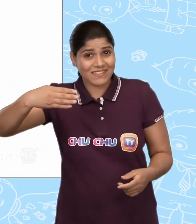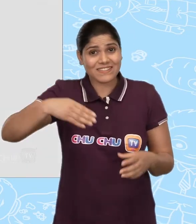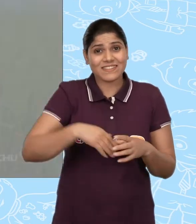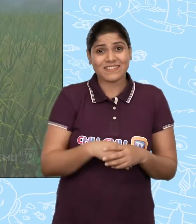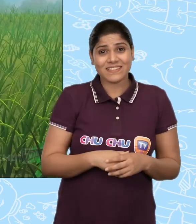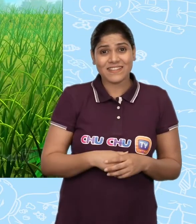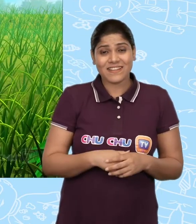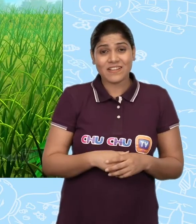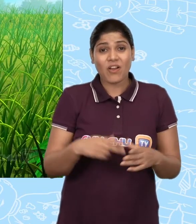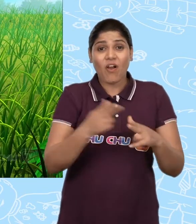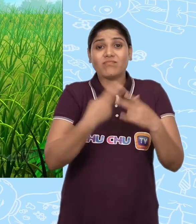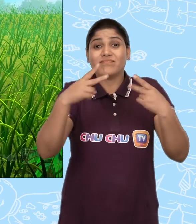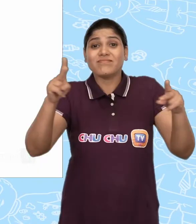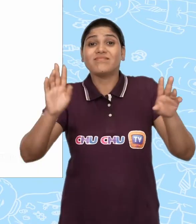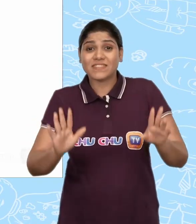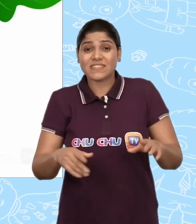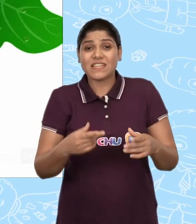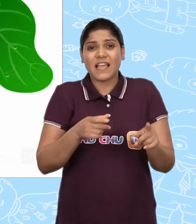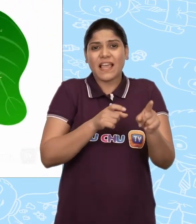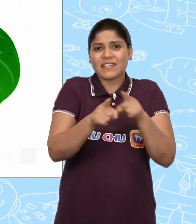जैसे घास और पत्ते